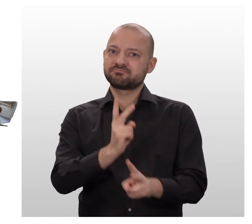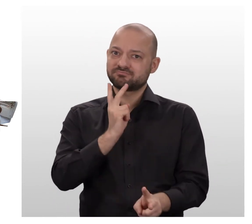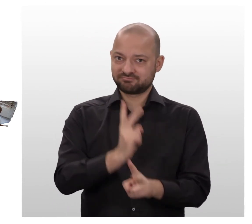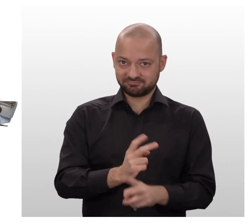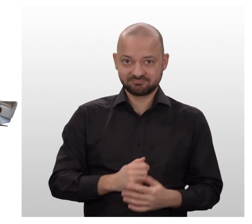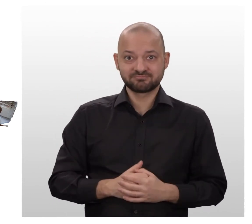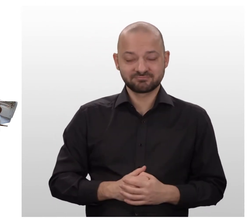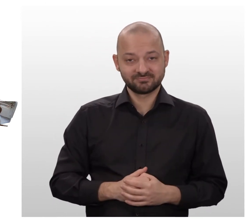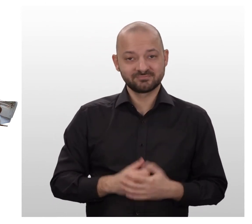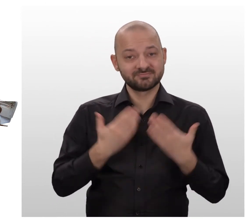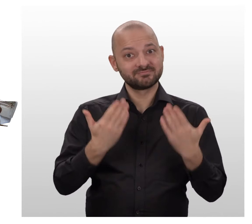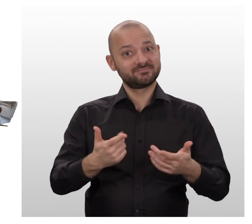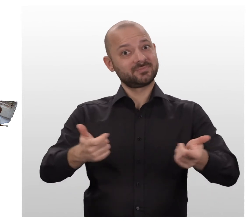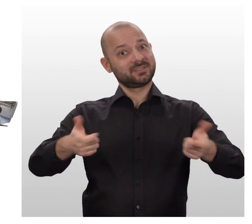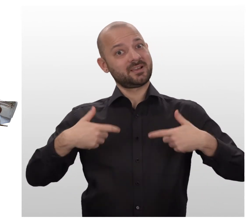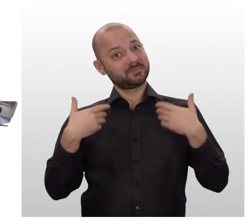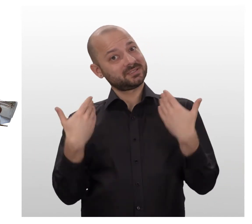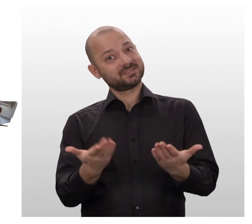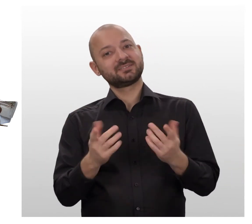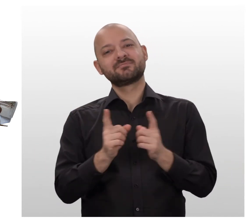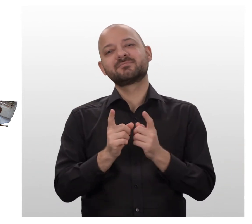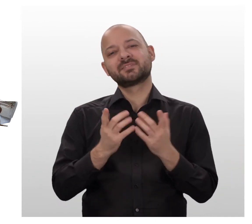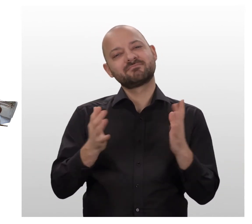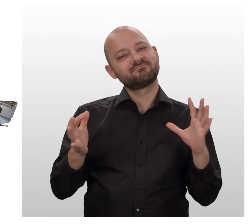bleibt sein Konzept im Grunde unverändert.